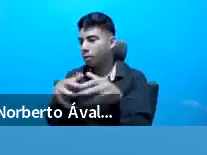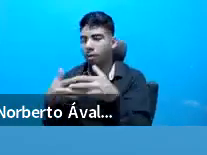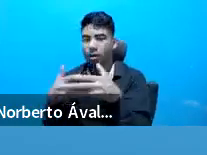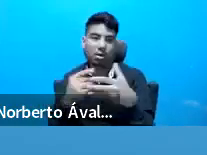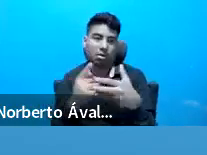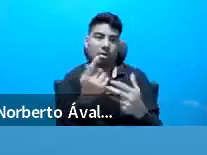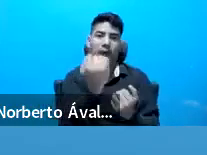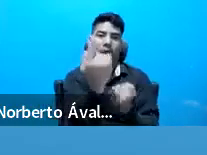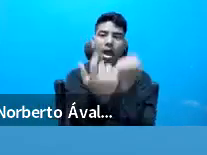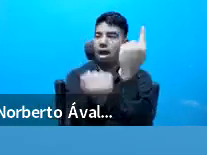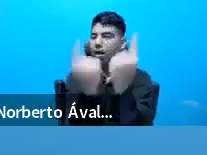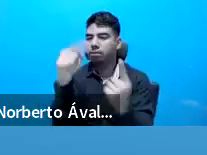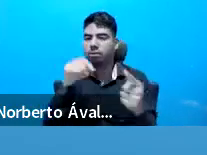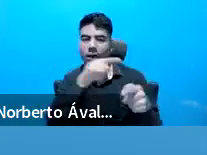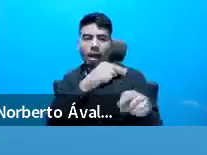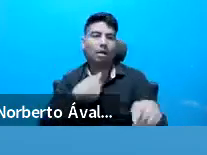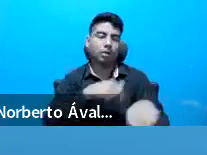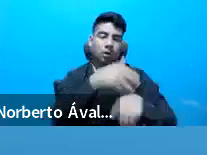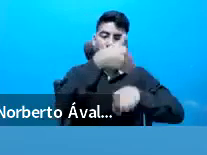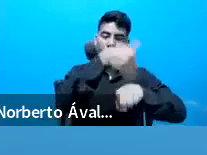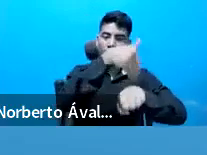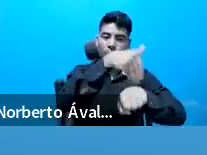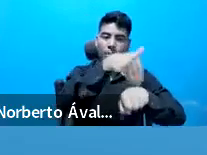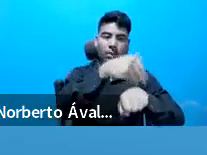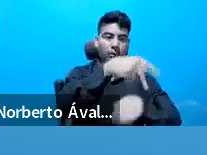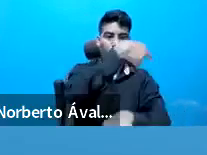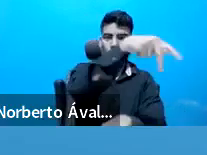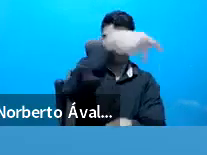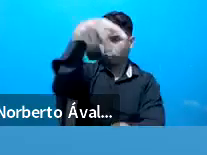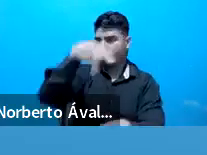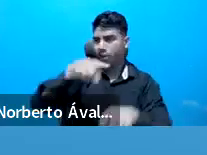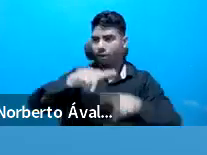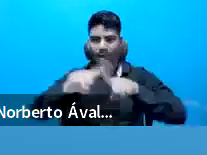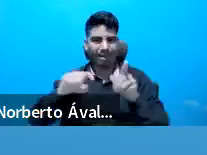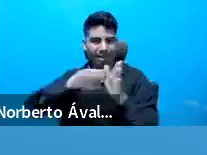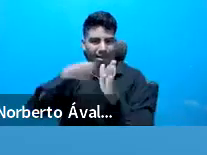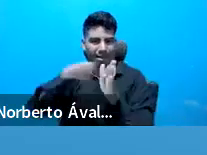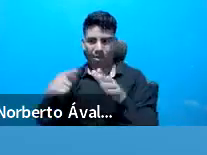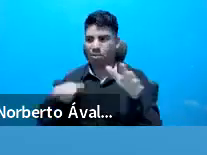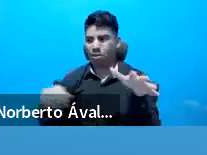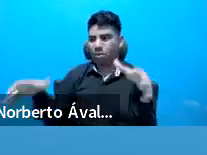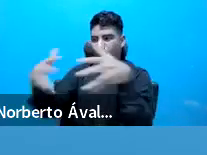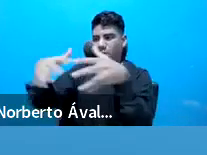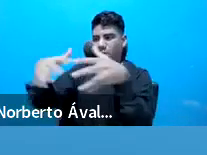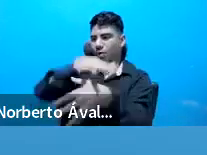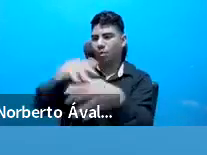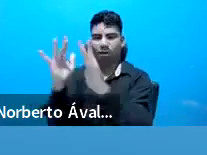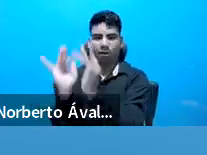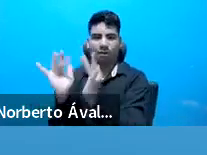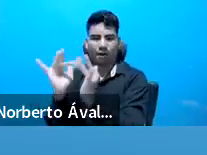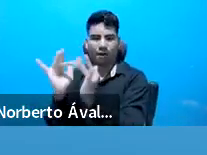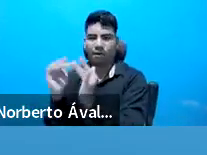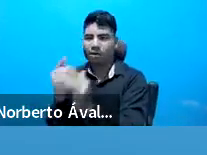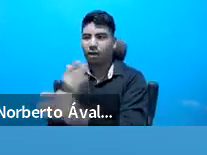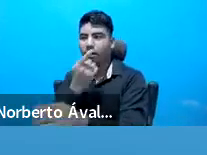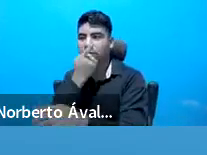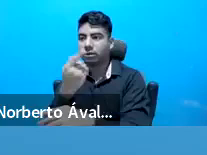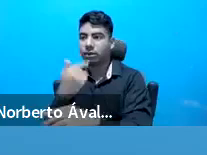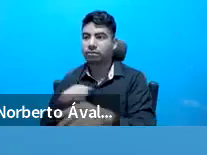, algunas culturas de enunciar los números es más complejo que en que en otras. Por ejemplo, los Por ejemplo, los franceses, cuando dicen 4 veces